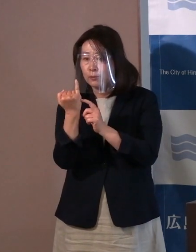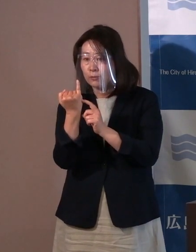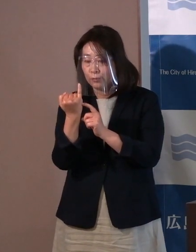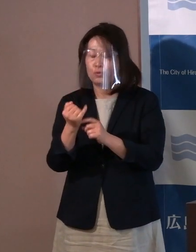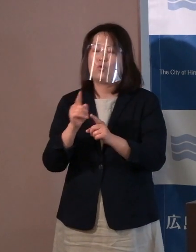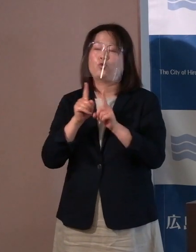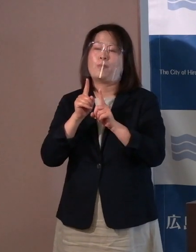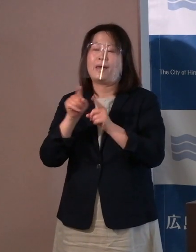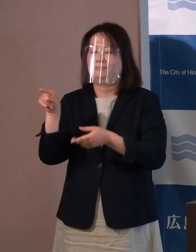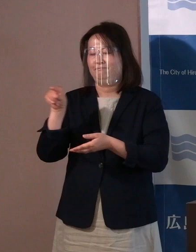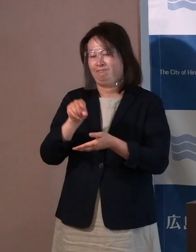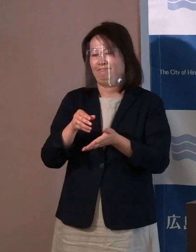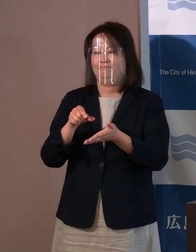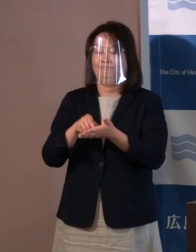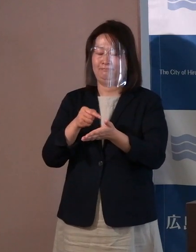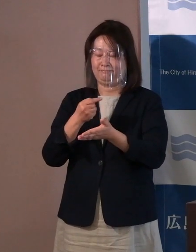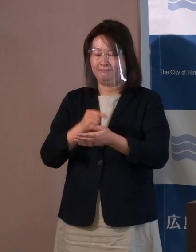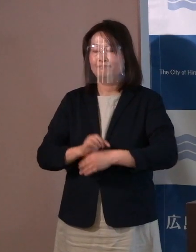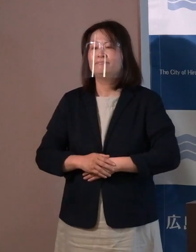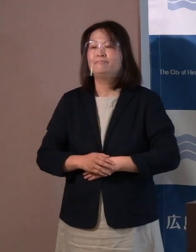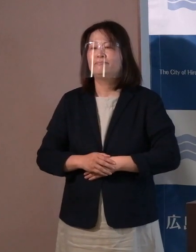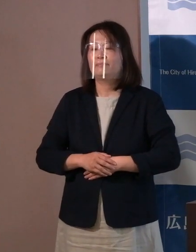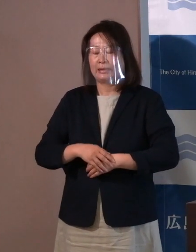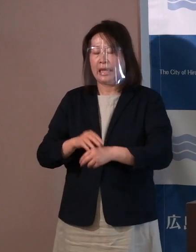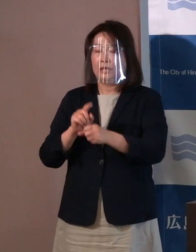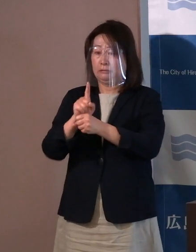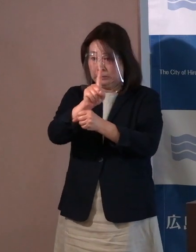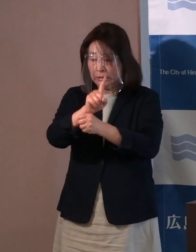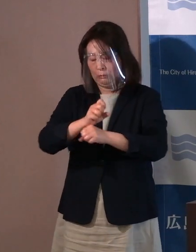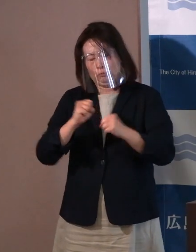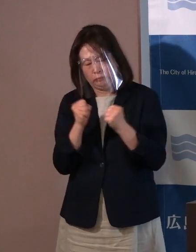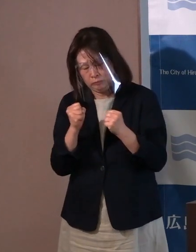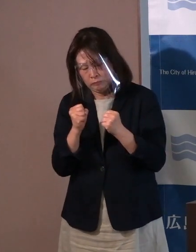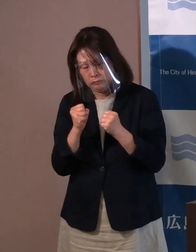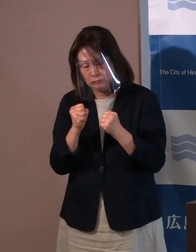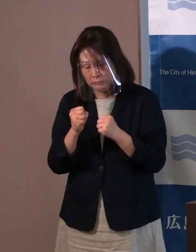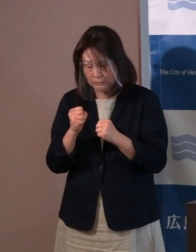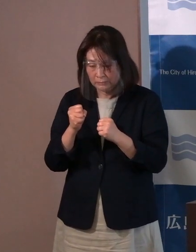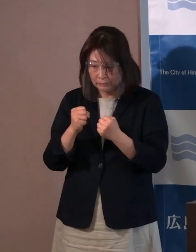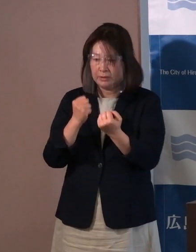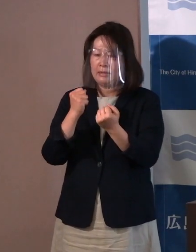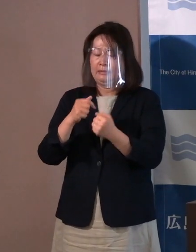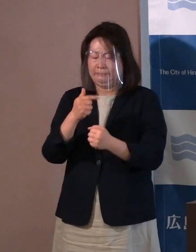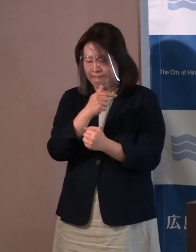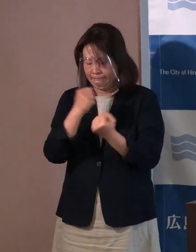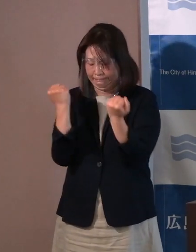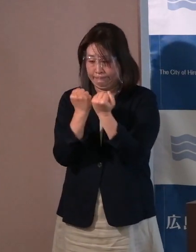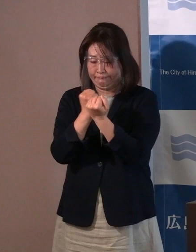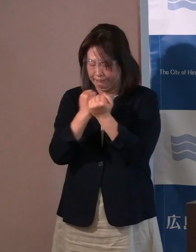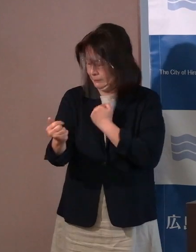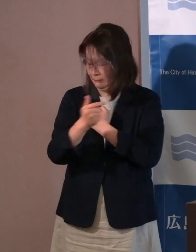そして､核兵器の恐ろしさであるとか､ 非人道性､これを伝えるとともに､